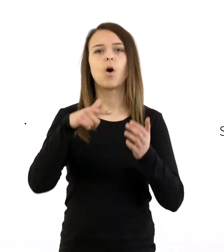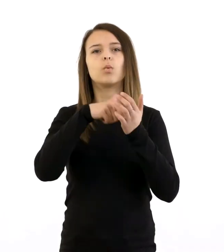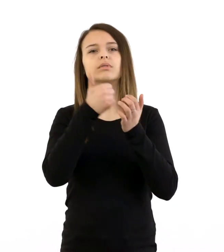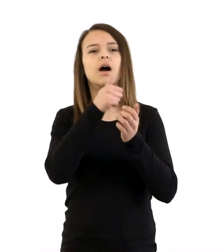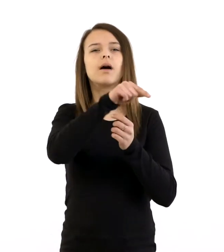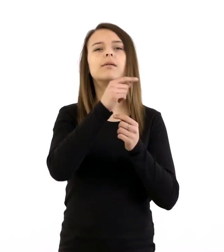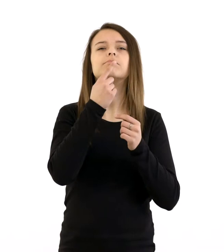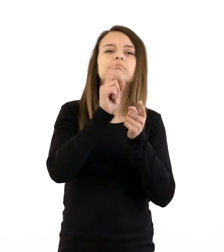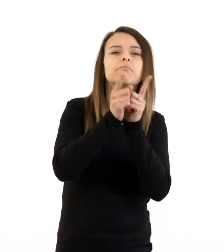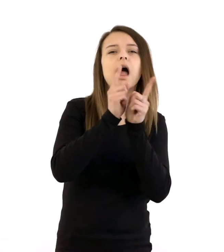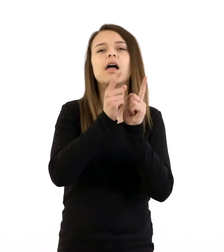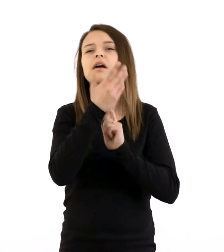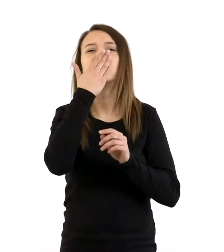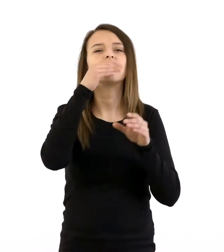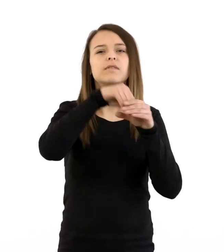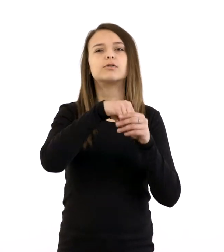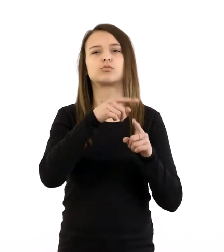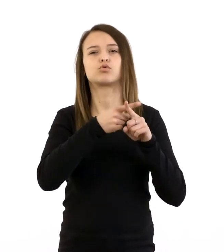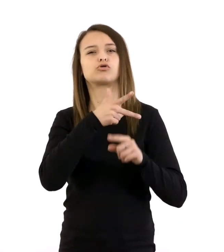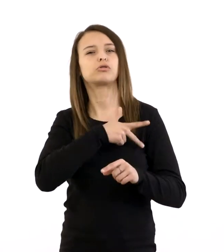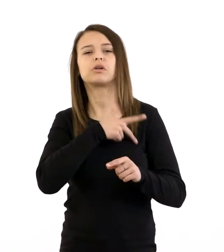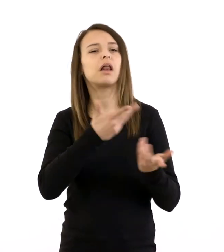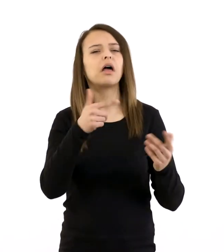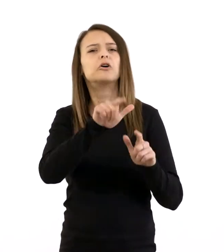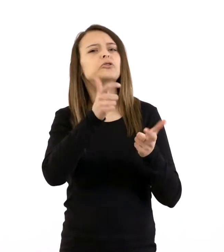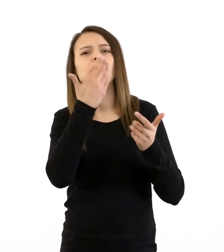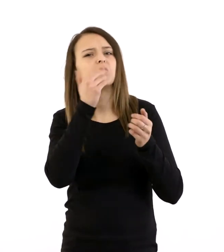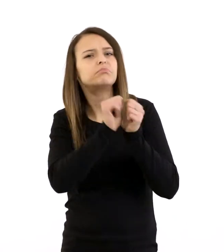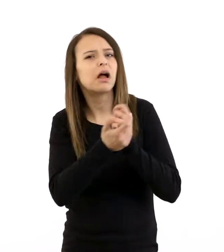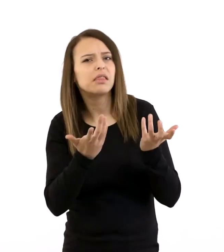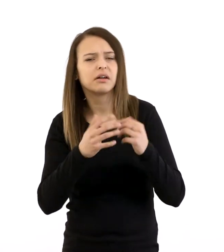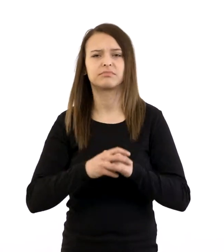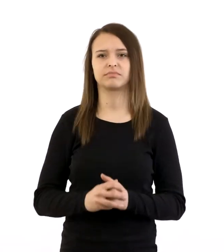Nowelizacja ustawy o spółdzielniach socjalnych – na co zwrócić uwagę?